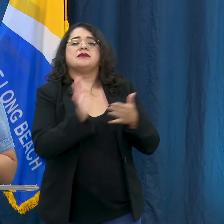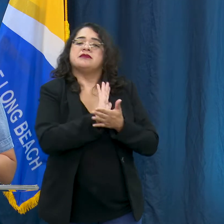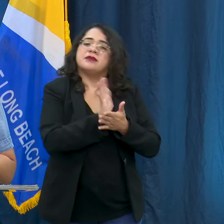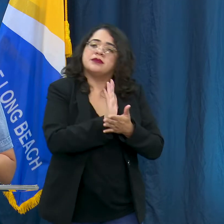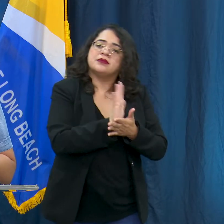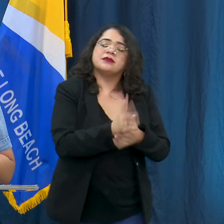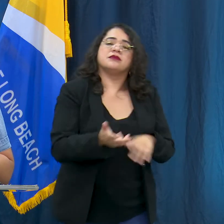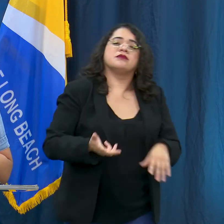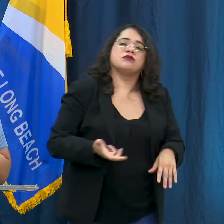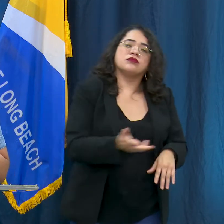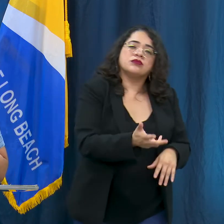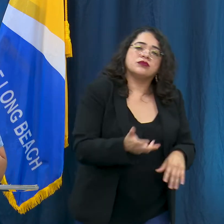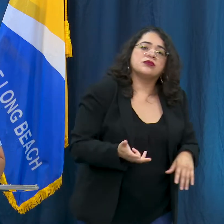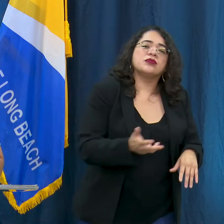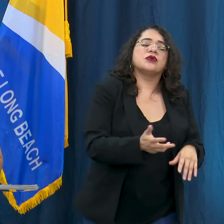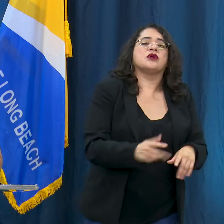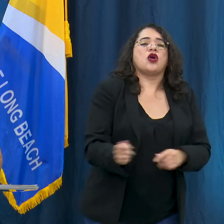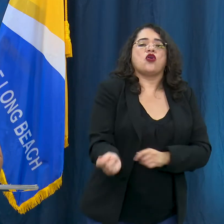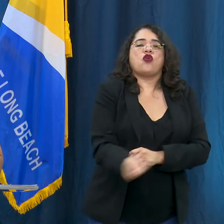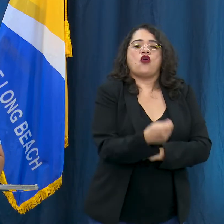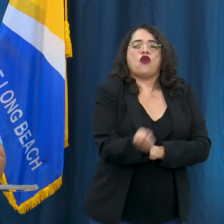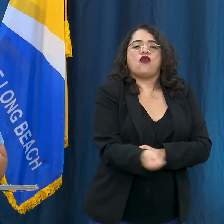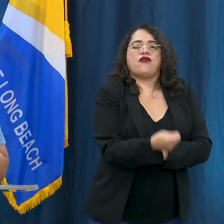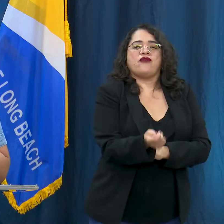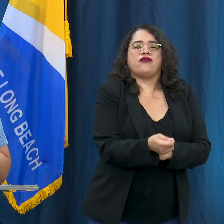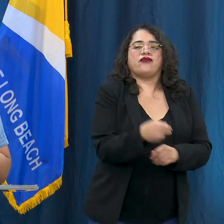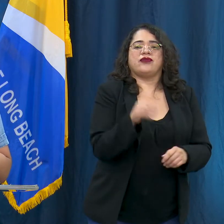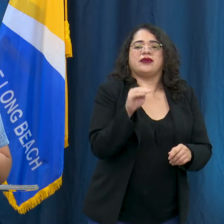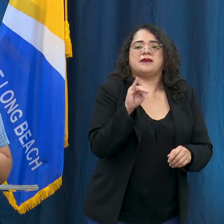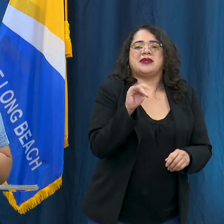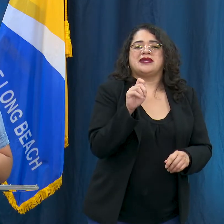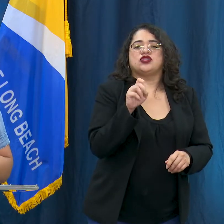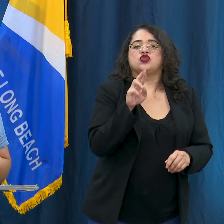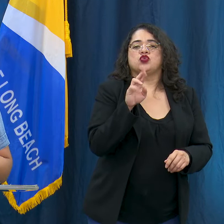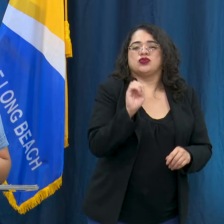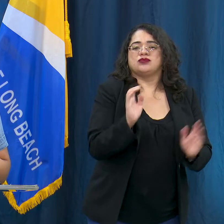litchi campos de golf de miniatura davido Stas impresses yes toes lugar es